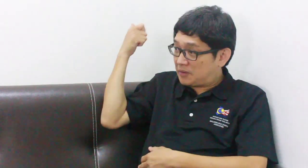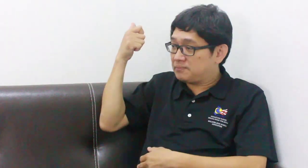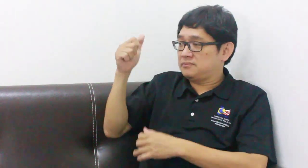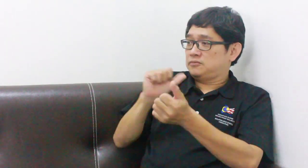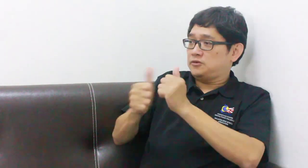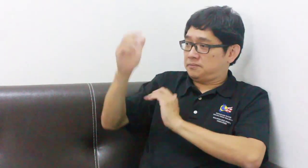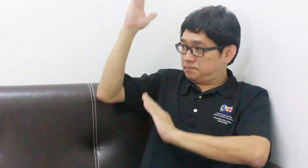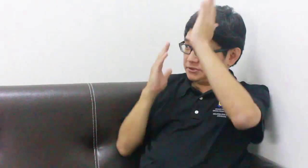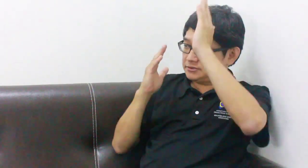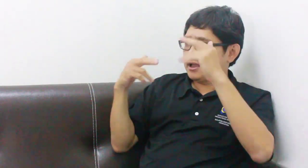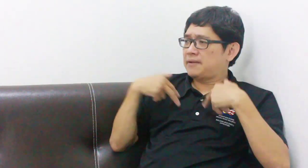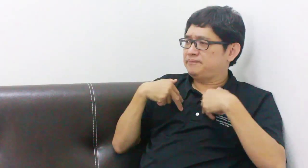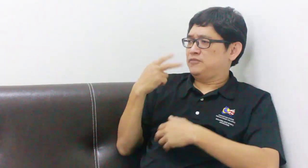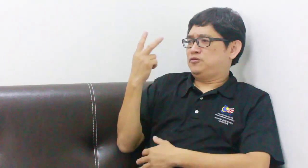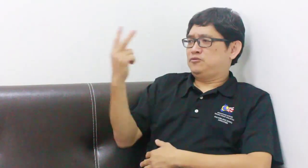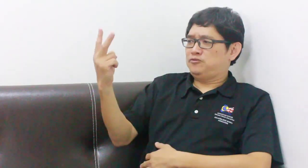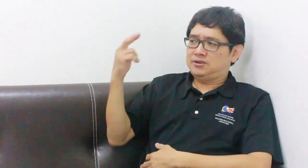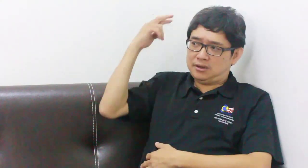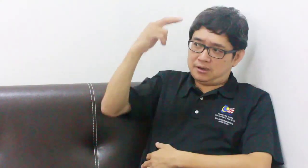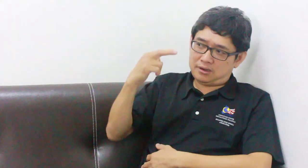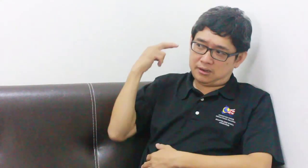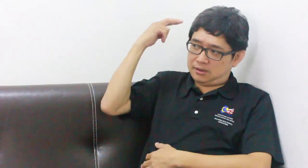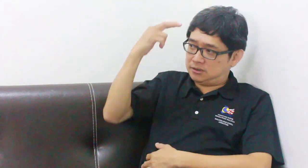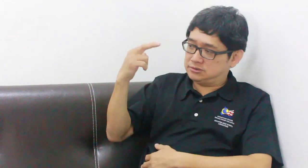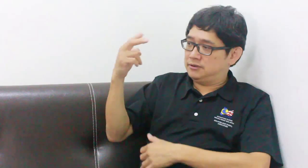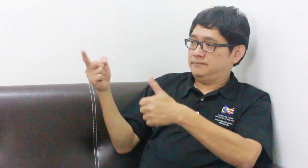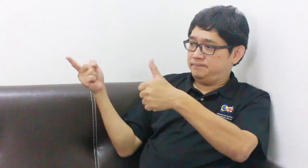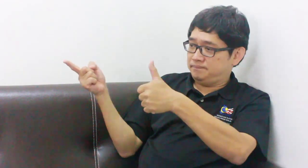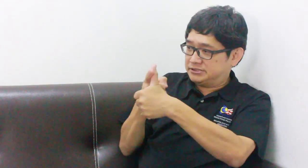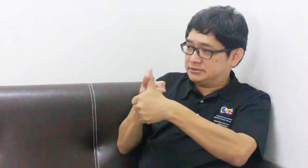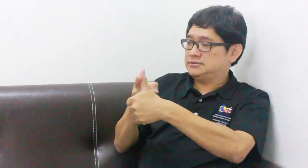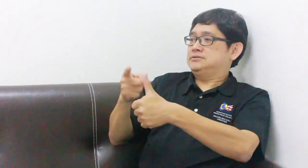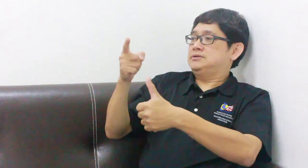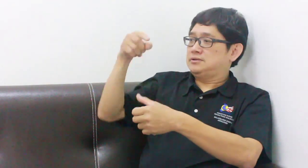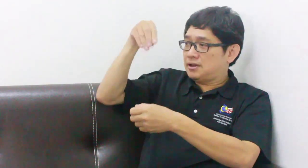Pihak MSDeaf mempunyai alasan kerana tidak menghantar kontinjen ini.